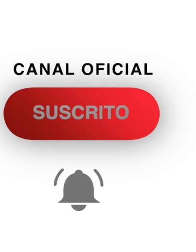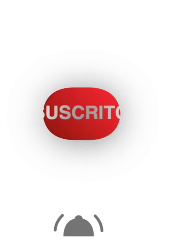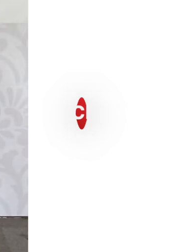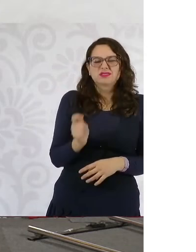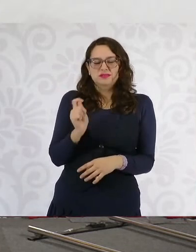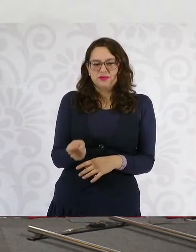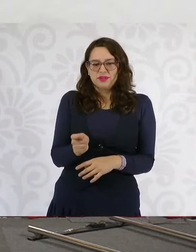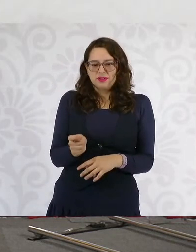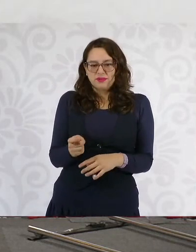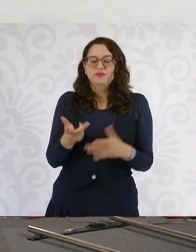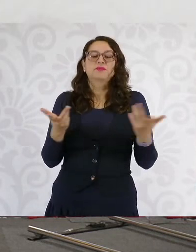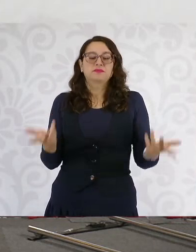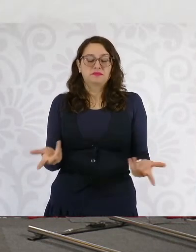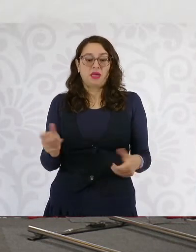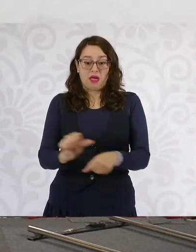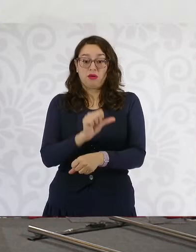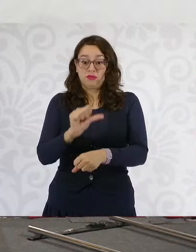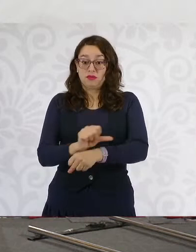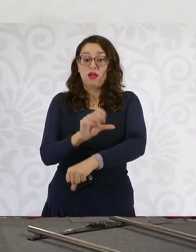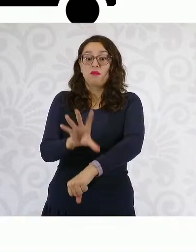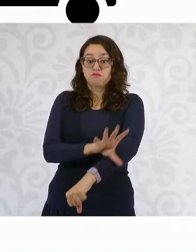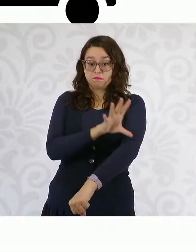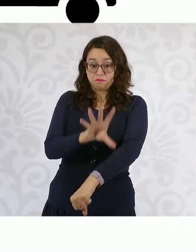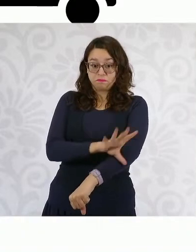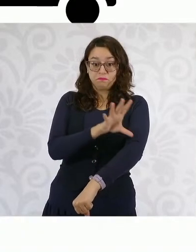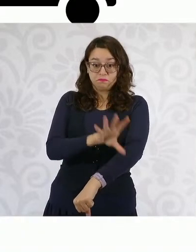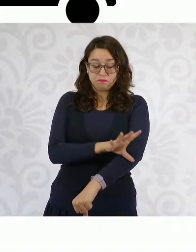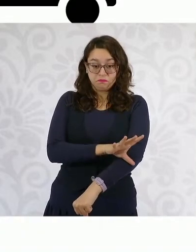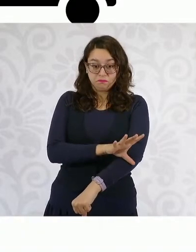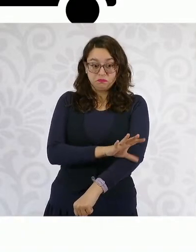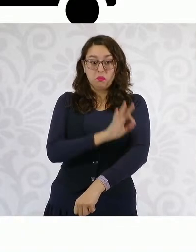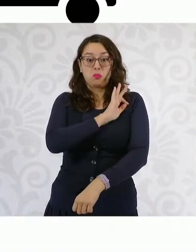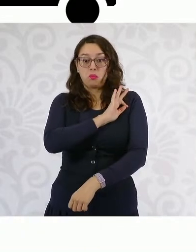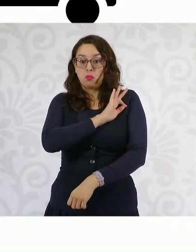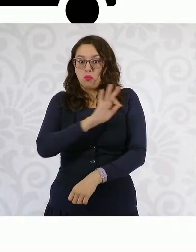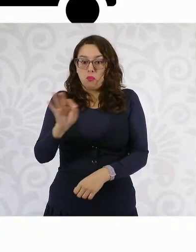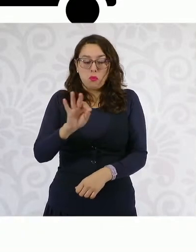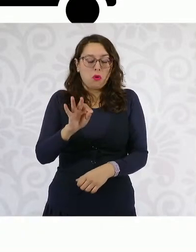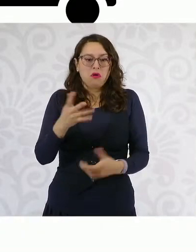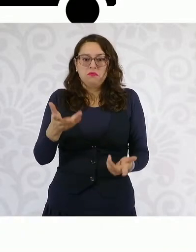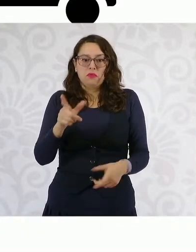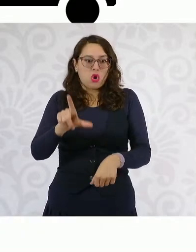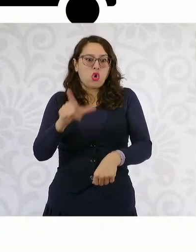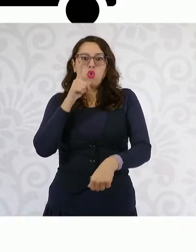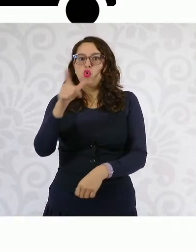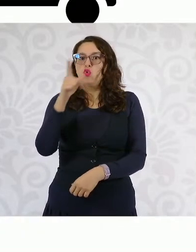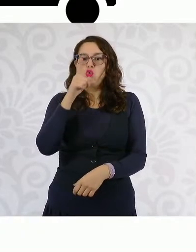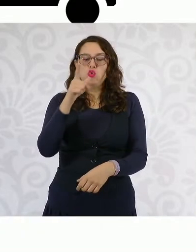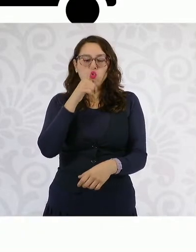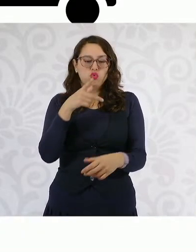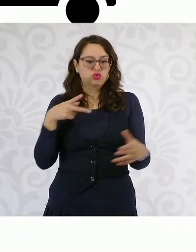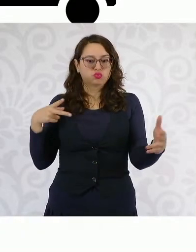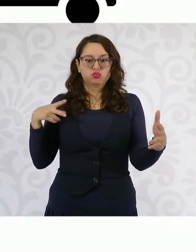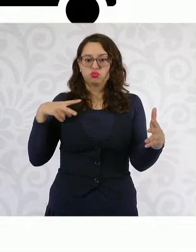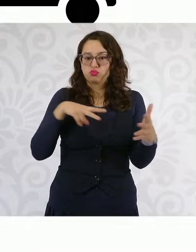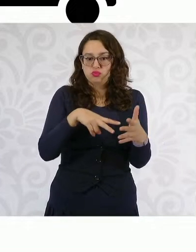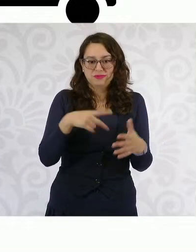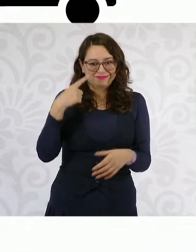un vehículo eléctrico que se puede en cualquier enchufe convencional es un vehículo de bajo costo